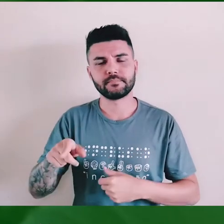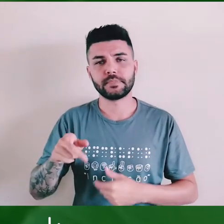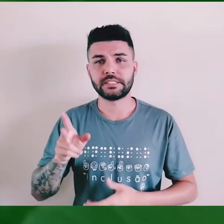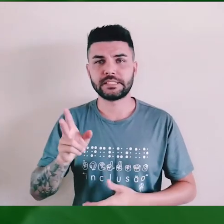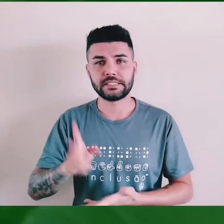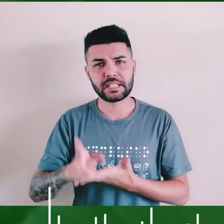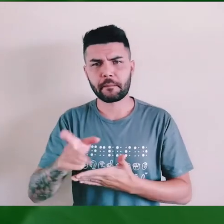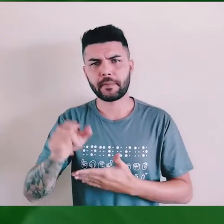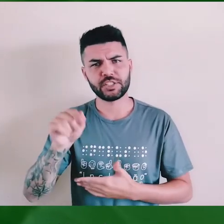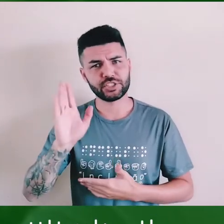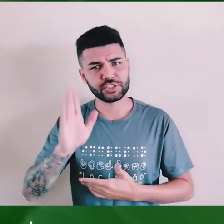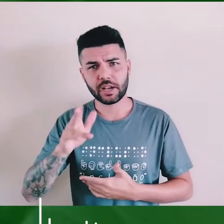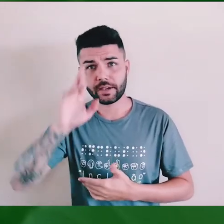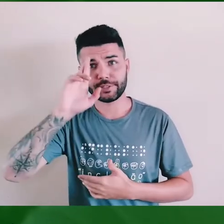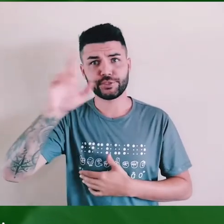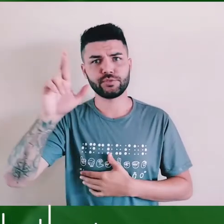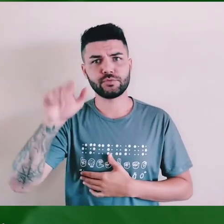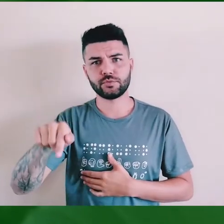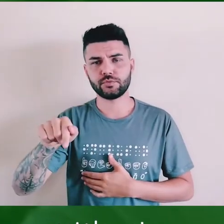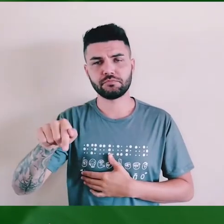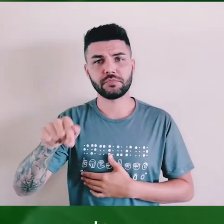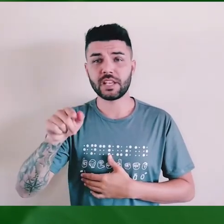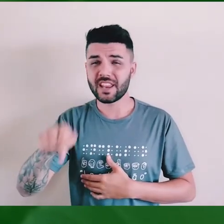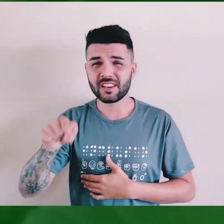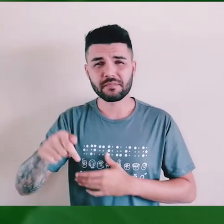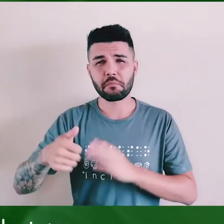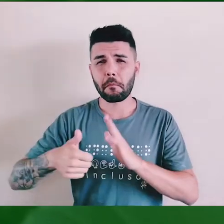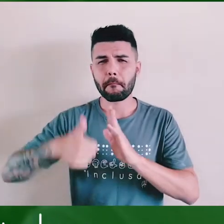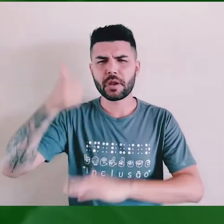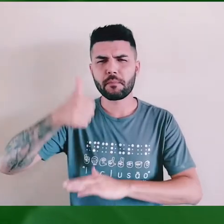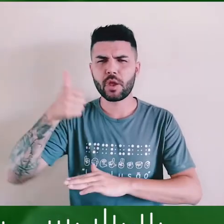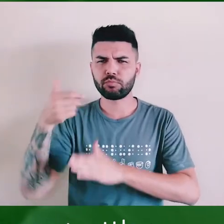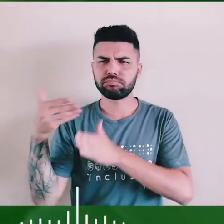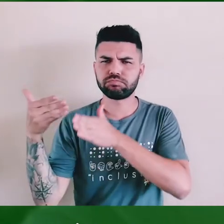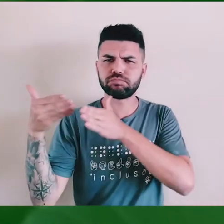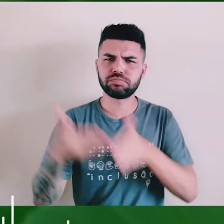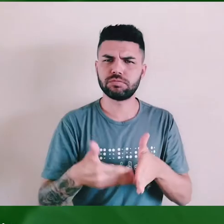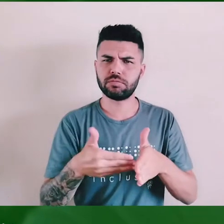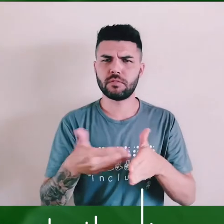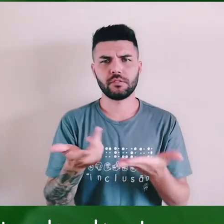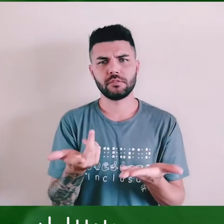chefe do Globo Esporte ele era o primeiro a chegar. Ele fica até tarde vendo os jogos